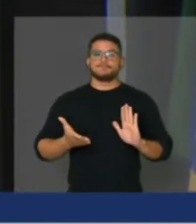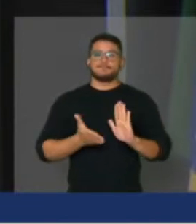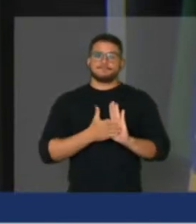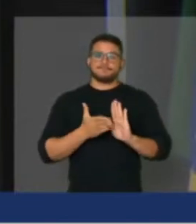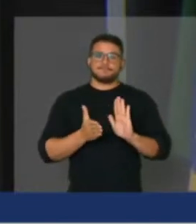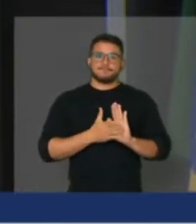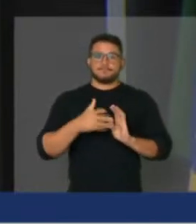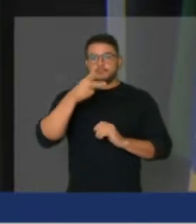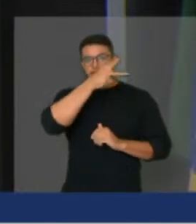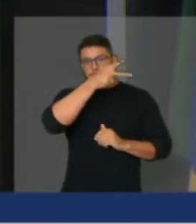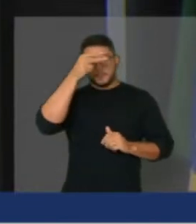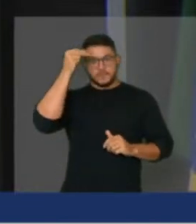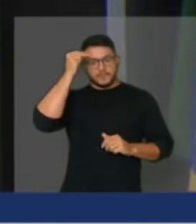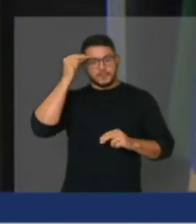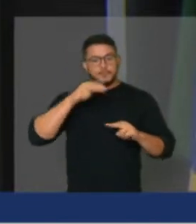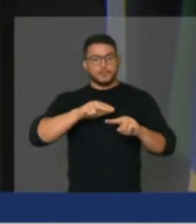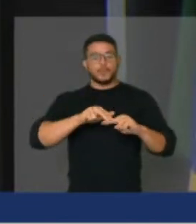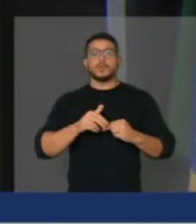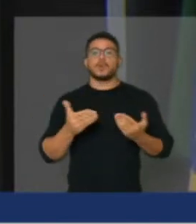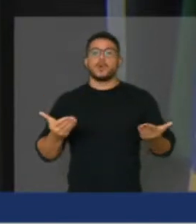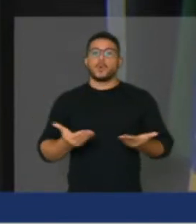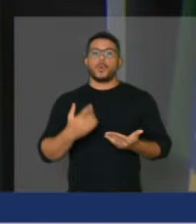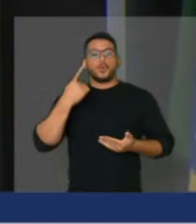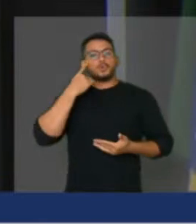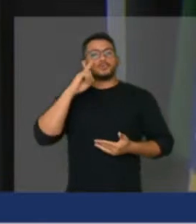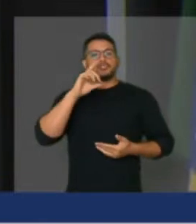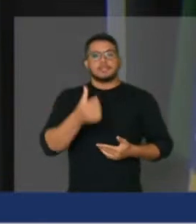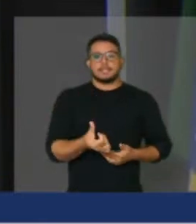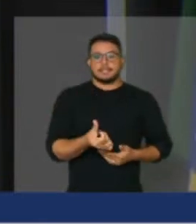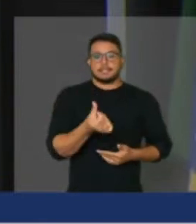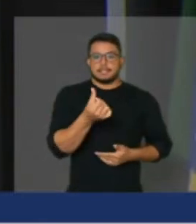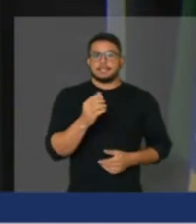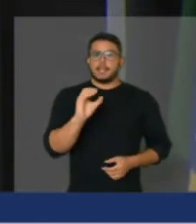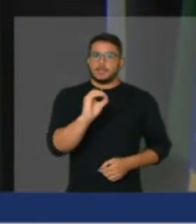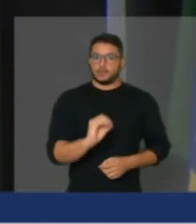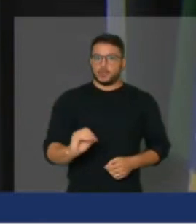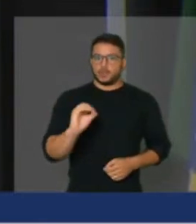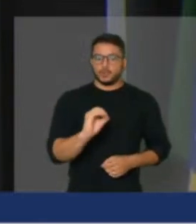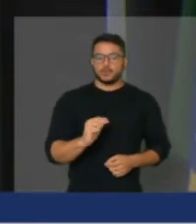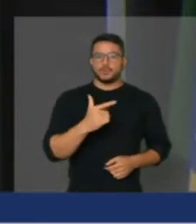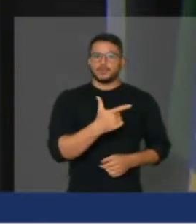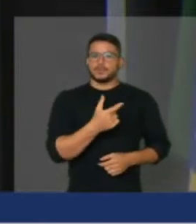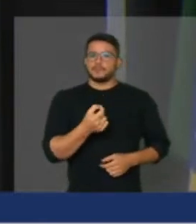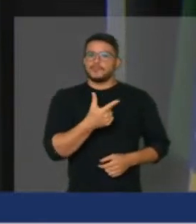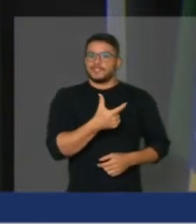DIA 6 DE OUTUBRO DE 2021. O DIA DOS PREFEITOS, PARABENIZÁ LO, OS BONS PREFEITOS... NÉ ? OS PREFEITOS VAGABUNDOS NÃO